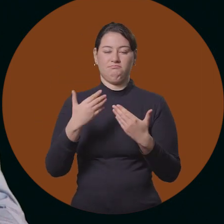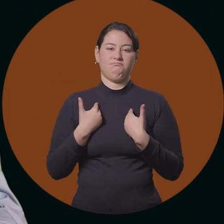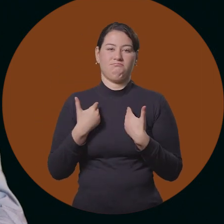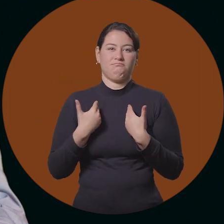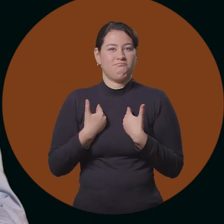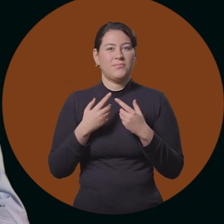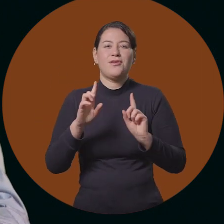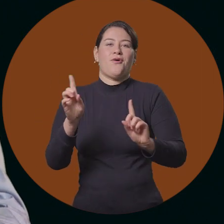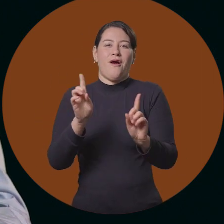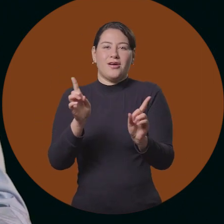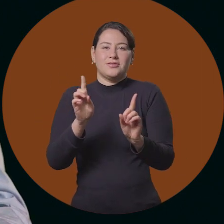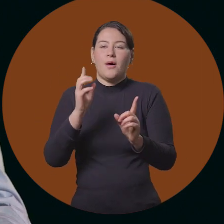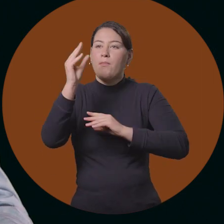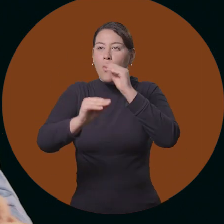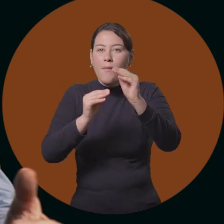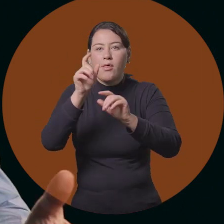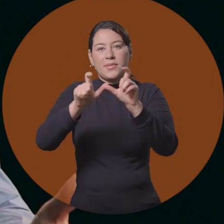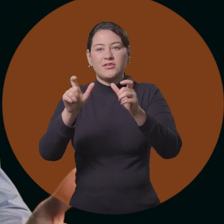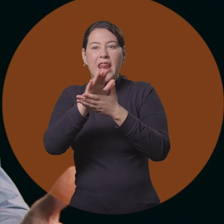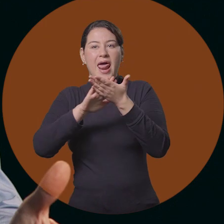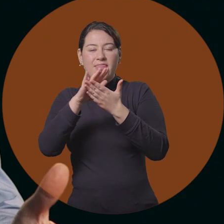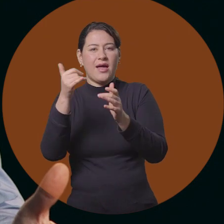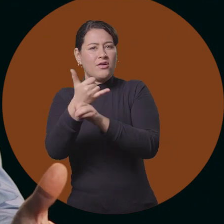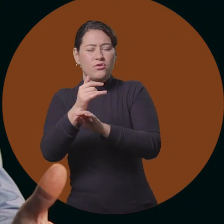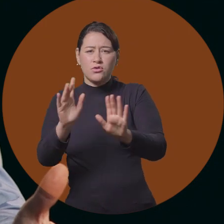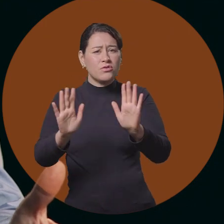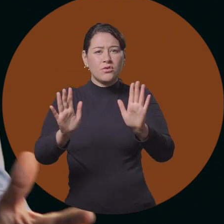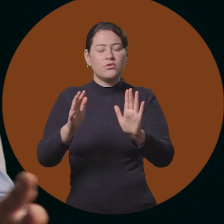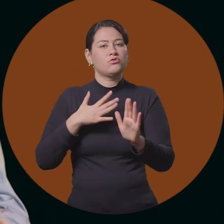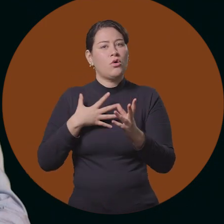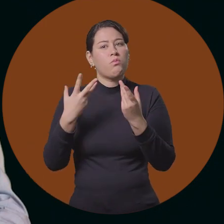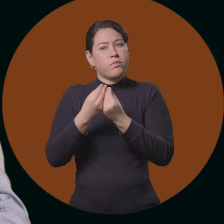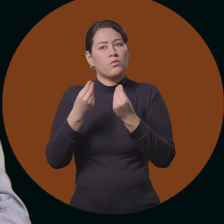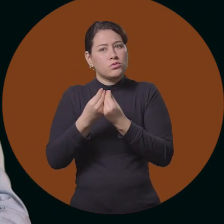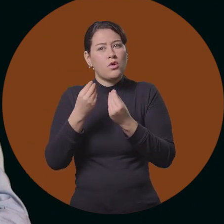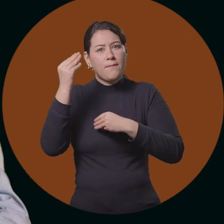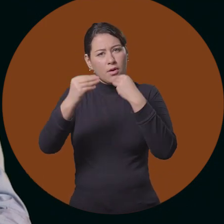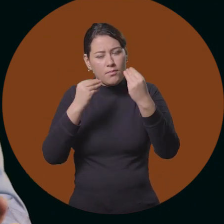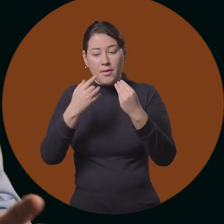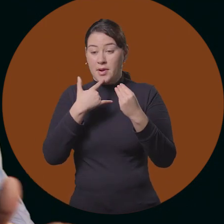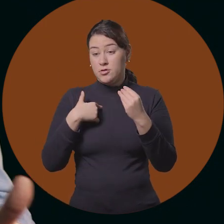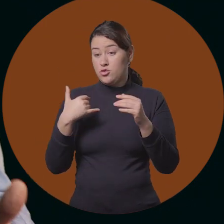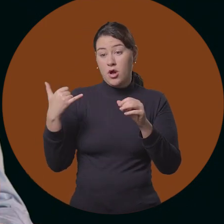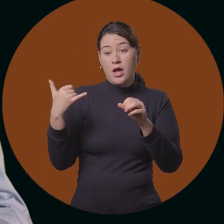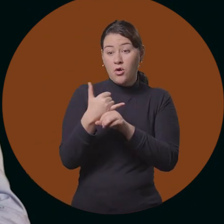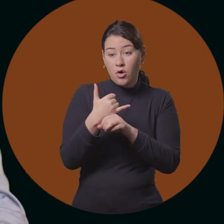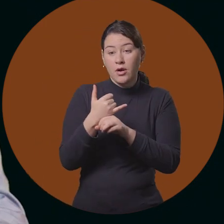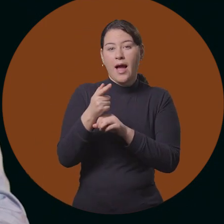Y no estoy demasiado preocupado en que la gente no cometa errores. Estoy muy preocupado de que uno pueda corregir rápidamente los errores.